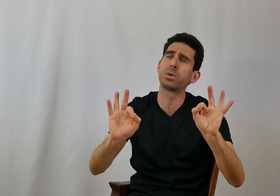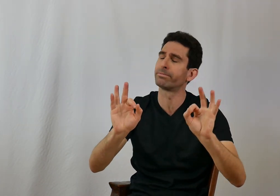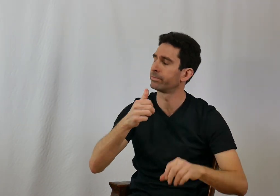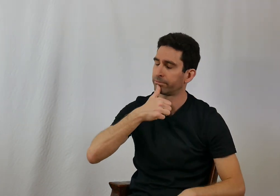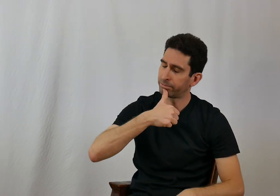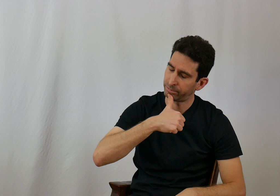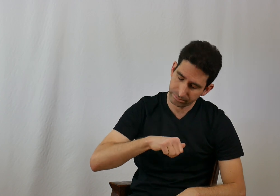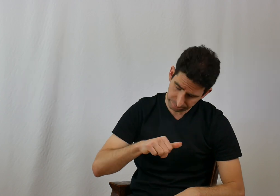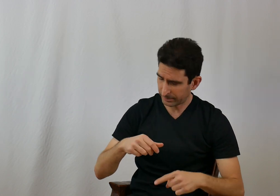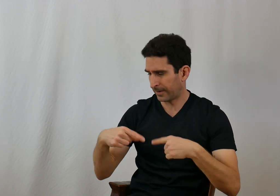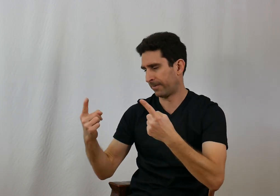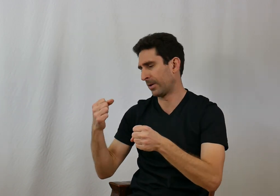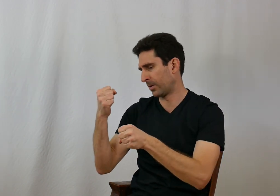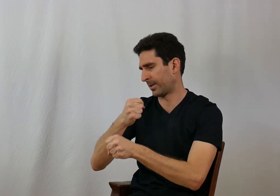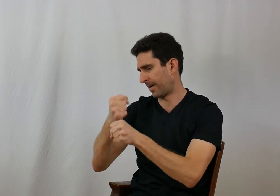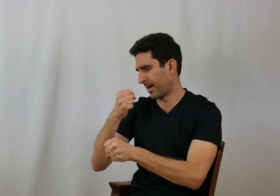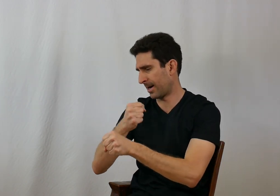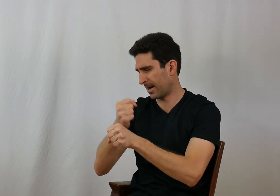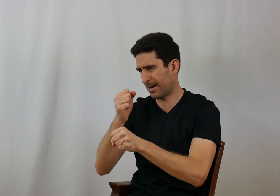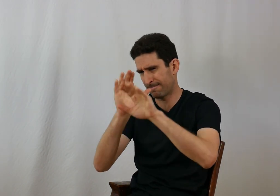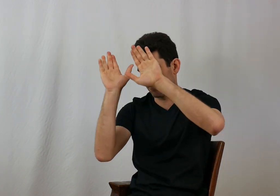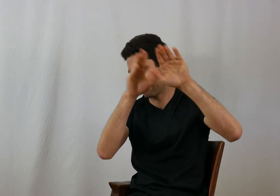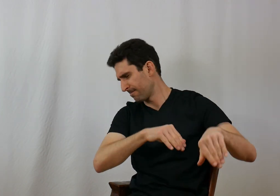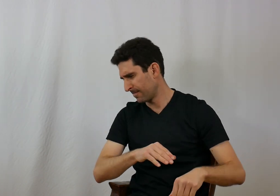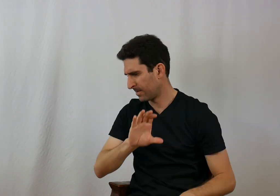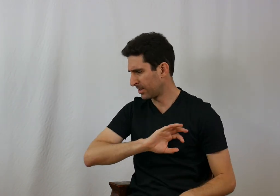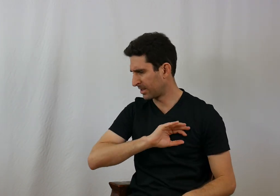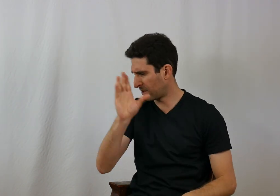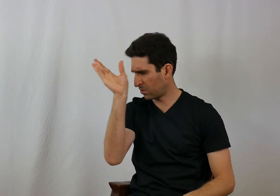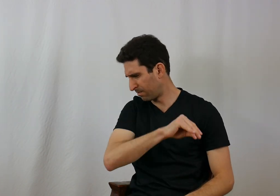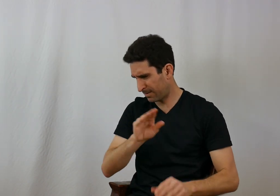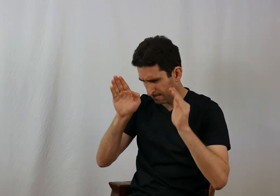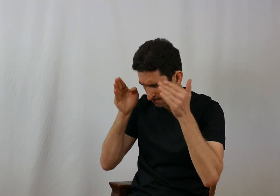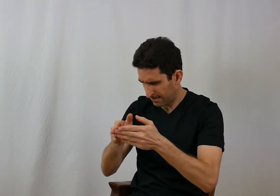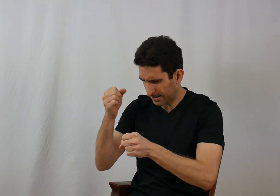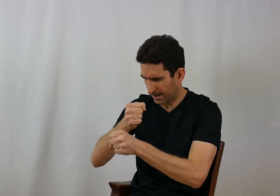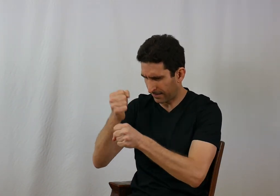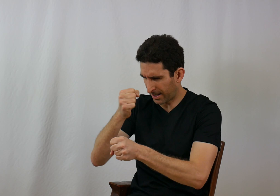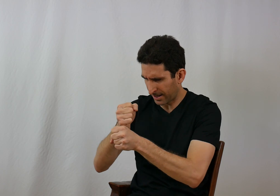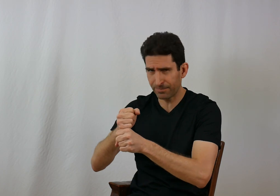Mais non, je suis obligé d'aller au travail alors j'essaie d'oublier pour me concentrer dessus.